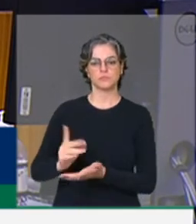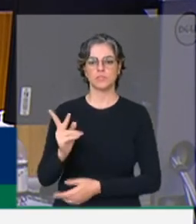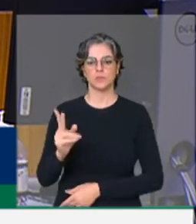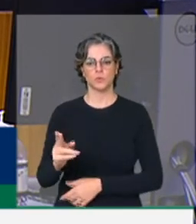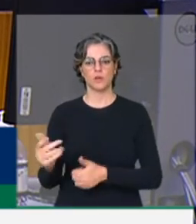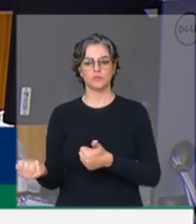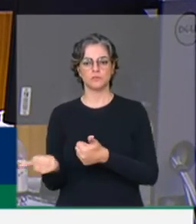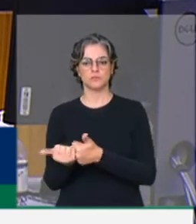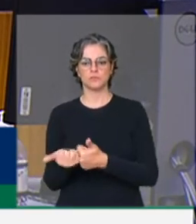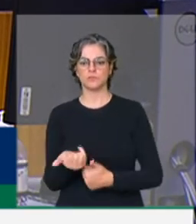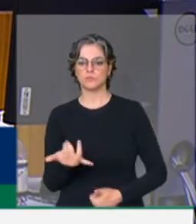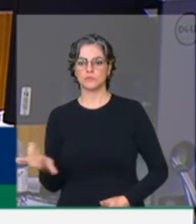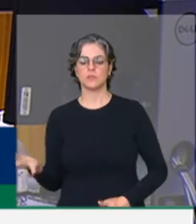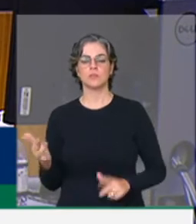SUPLENTES DESIGNADOS DE ACORDO COM PARÁGRAFOS PRIMEIRO E